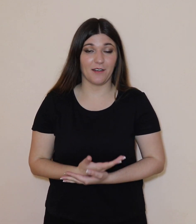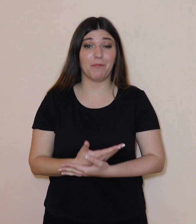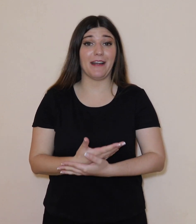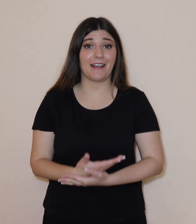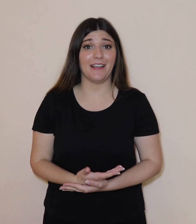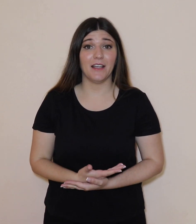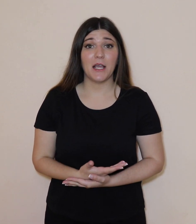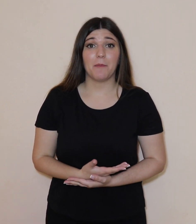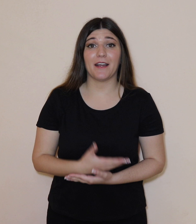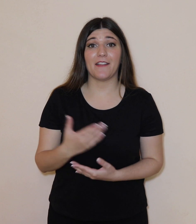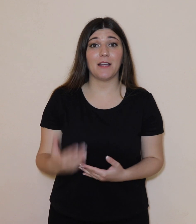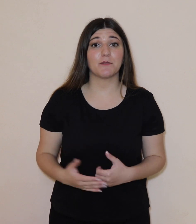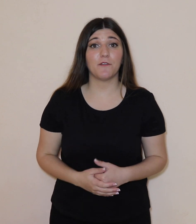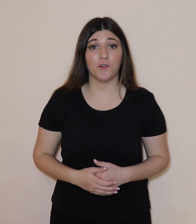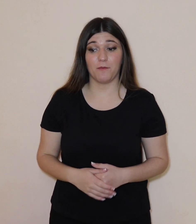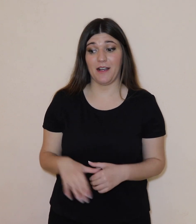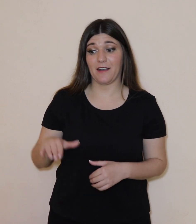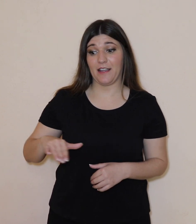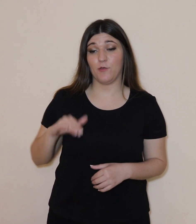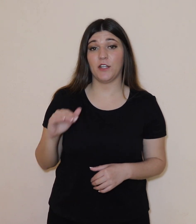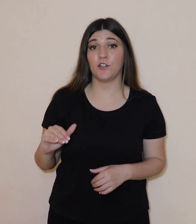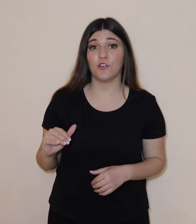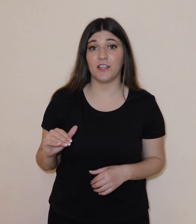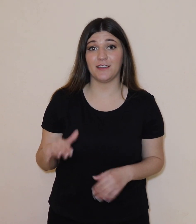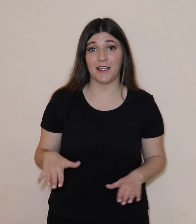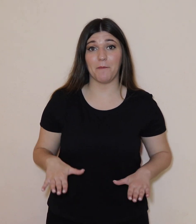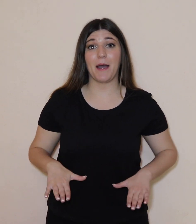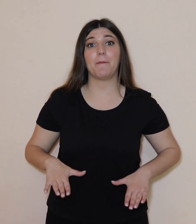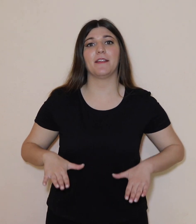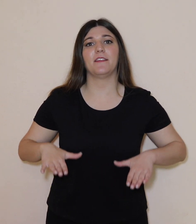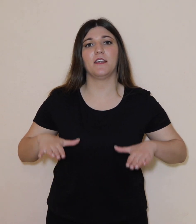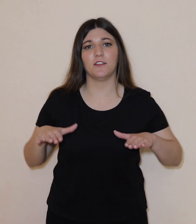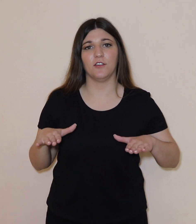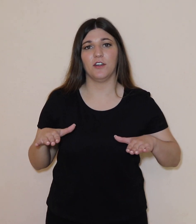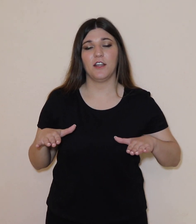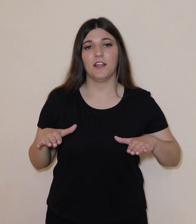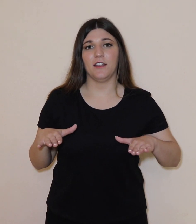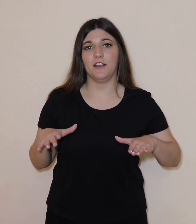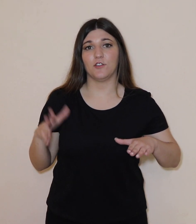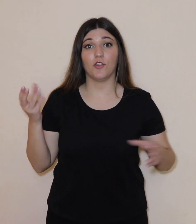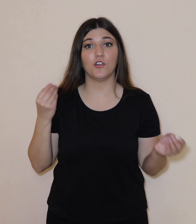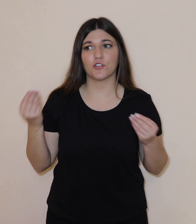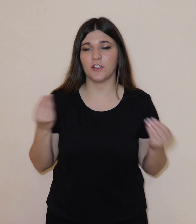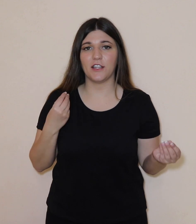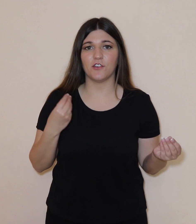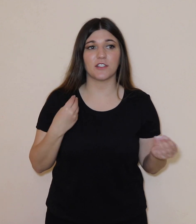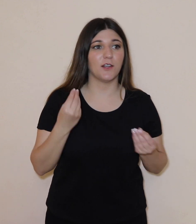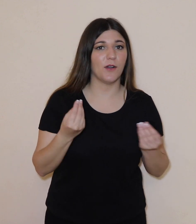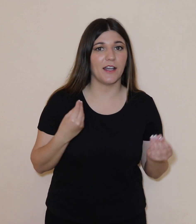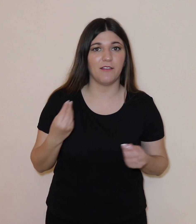para que de la misma forma que un niño oyente va aprendiendo todos los sonidos del lenguaje hablado